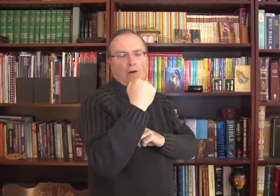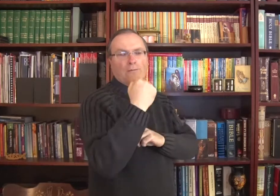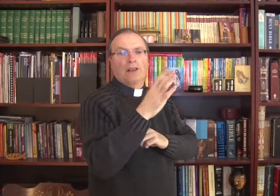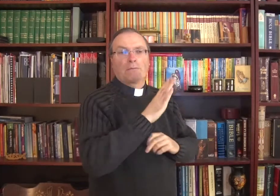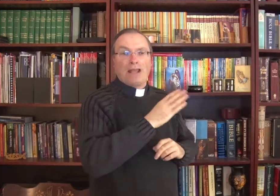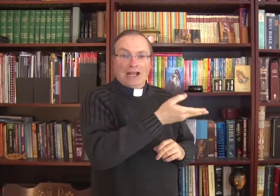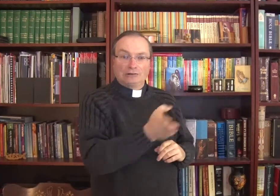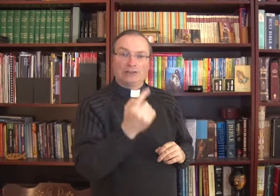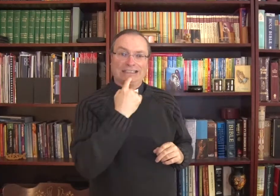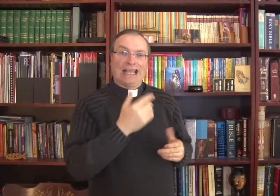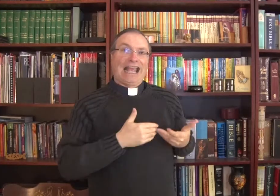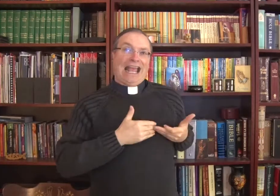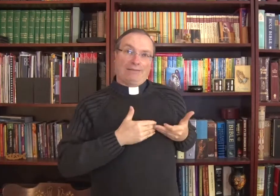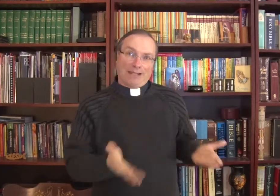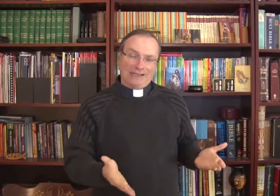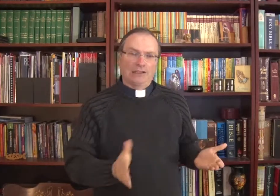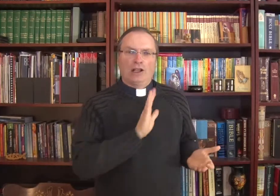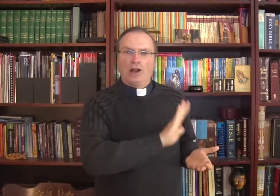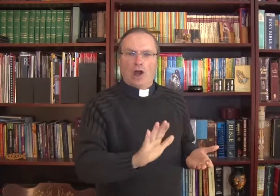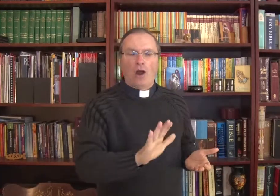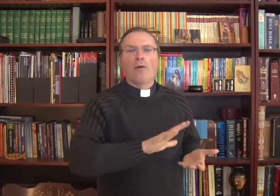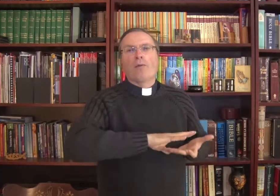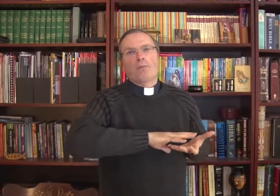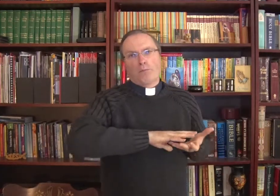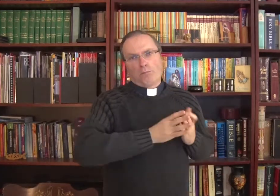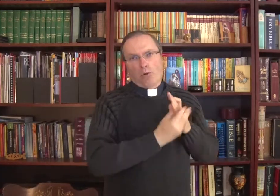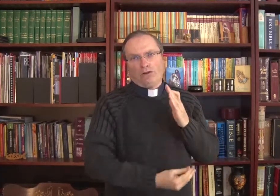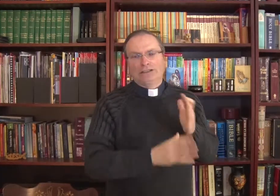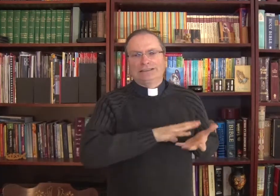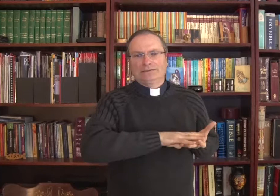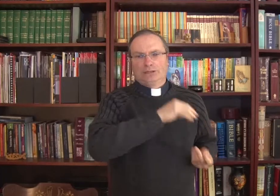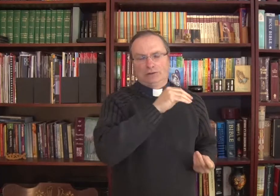mais à ceux qui admettent leurs pauvretés spirituelles,